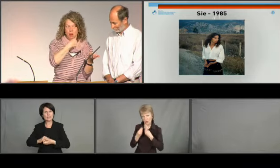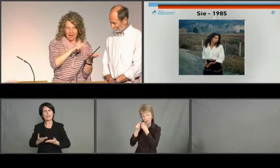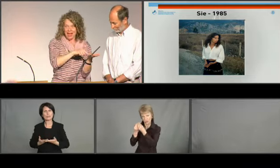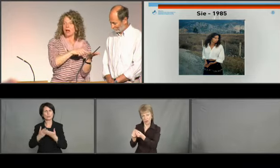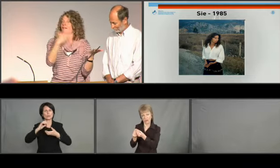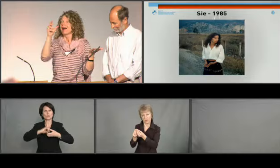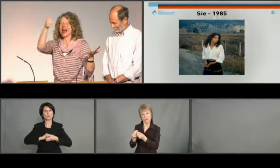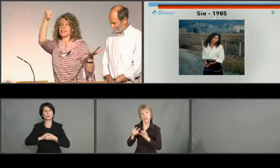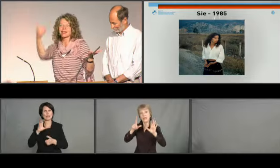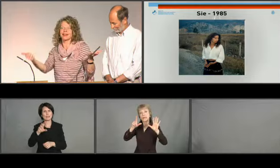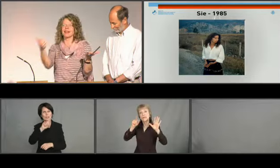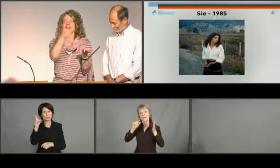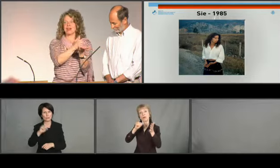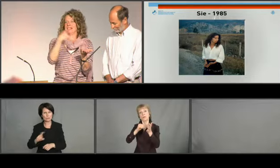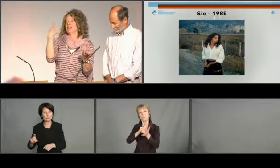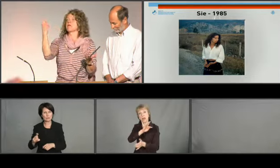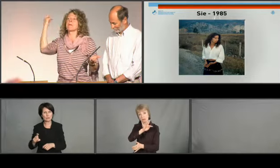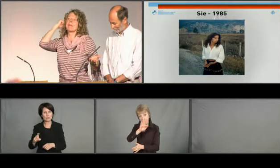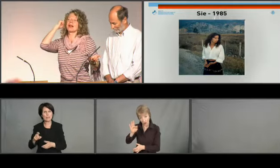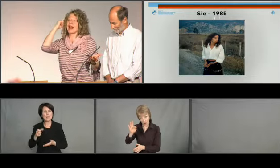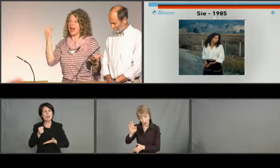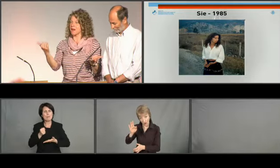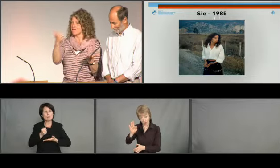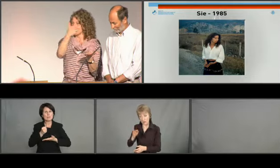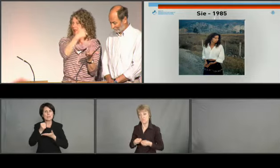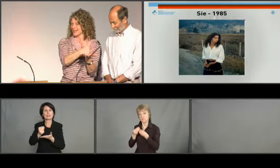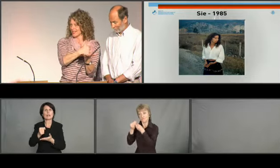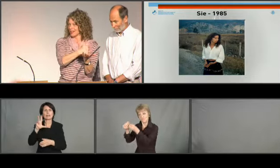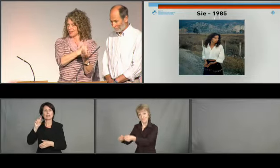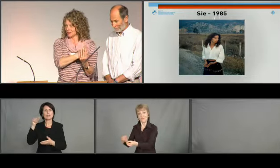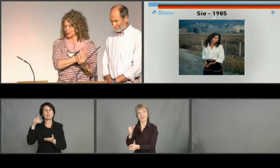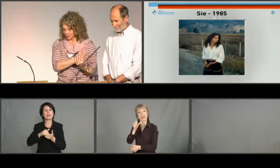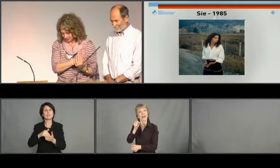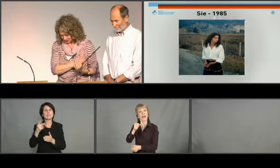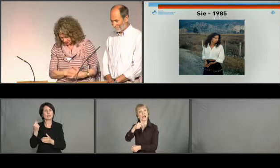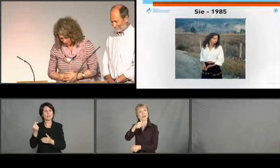Und dann haben wir den ersten Angestellten gehabt, das war Peter Hemmi.